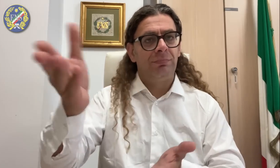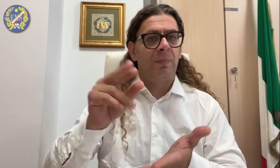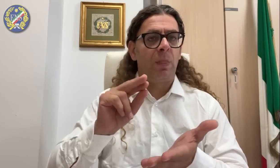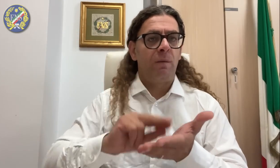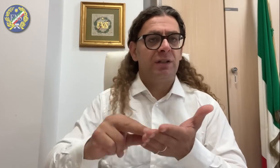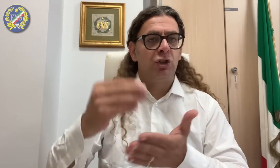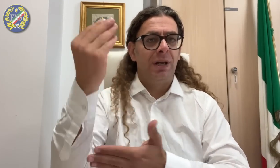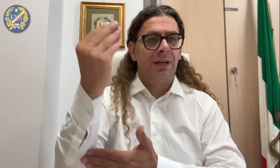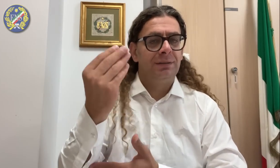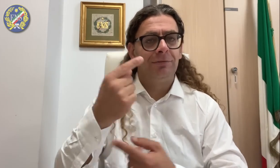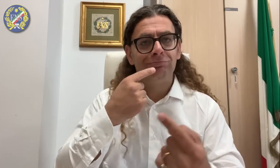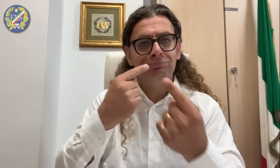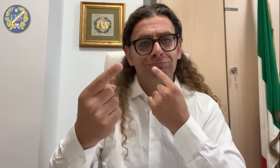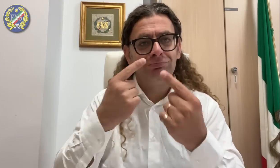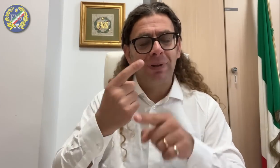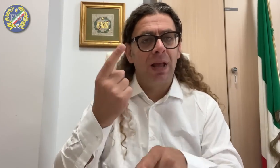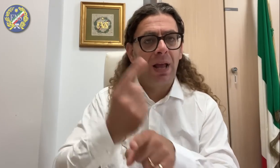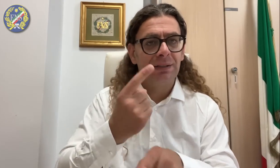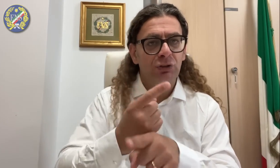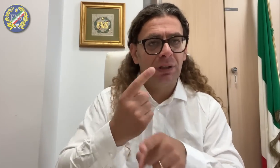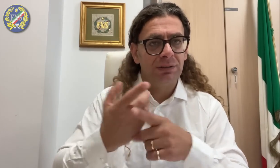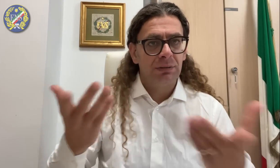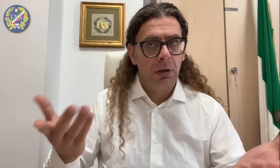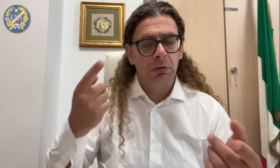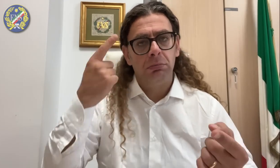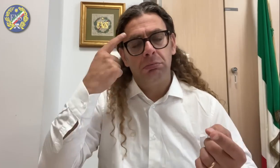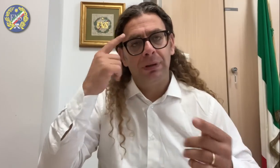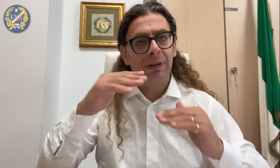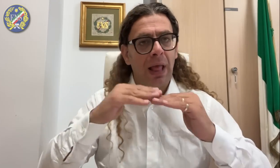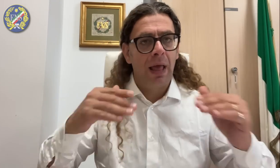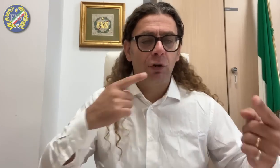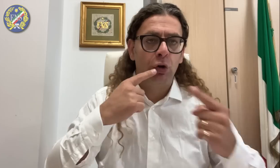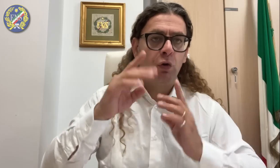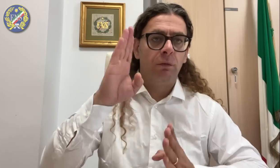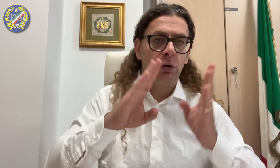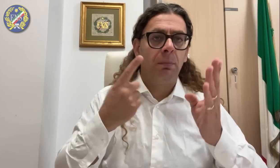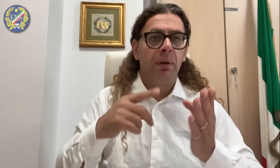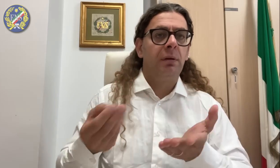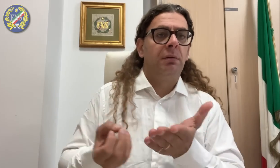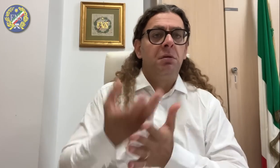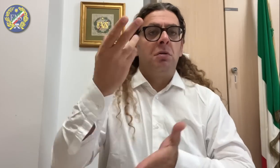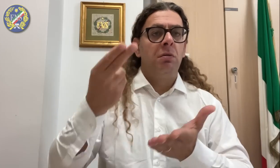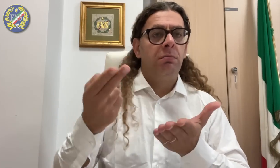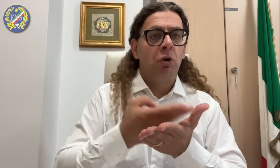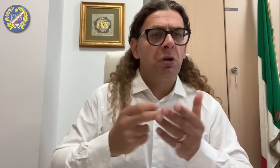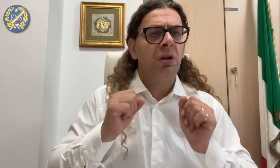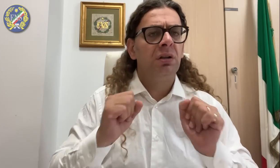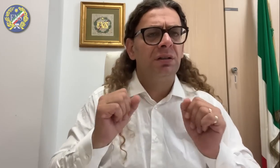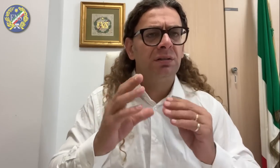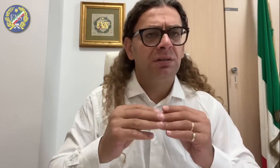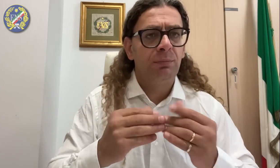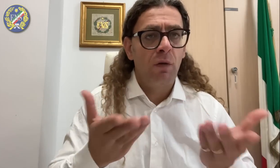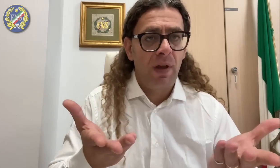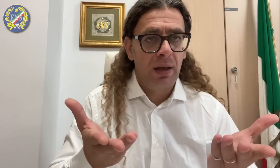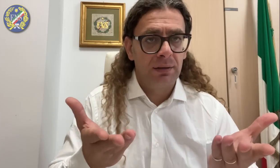presente quali sono le loro esigenze, in modo tale che possano essere riportate nei tavoli di confronto per arrivare alla stesura di progetti.